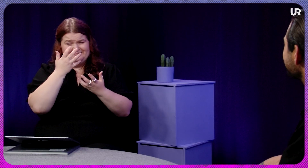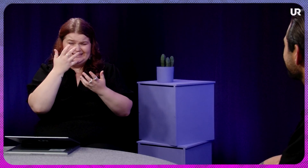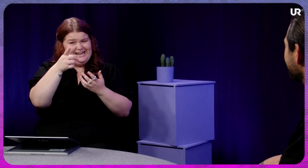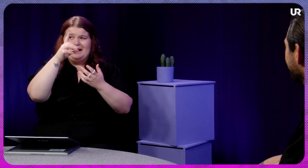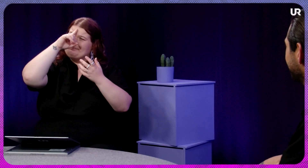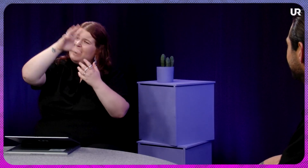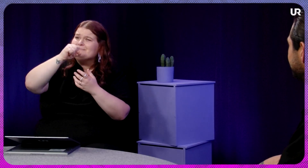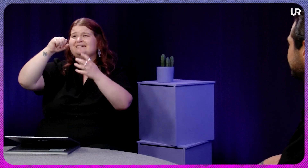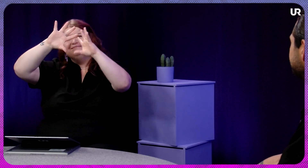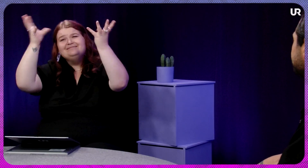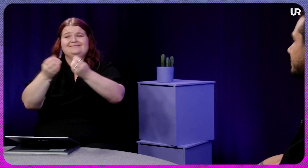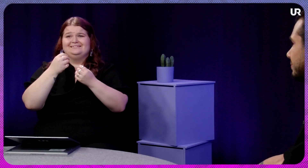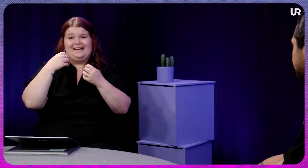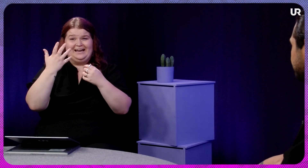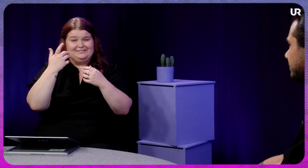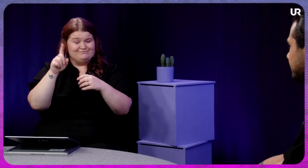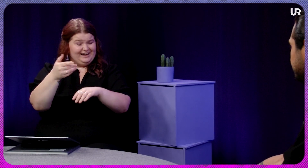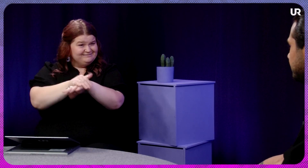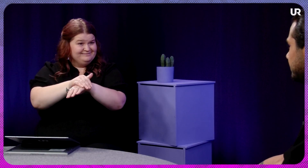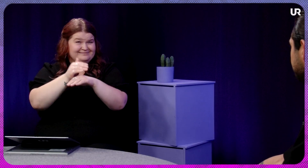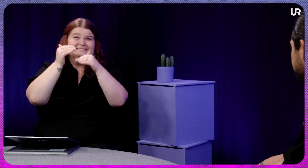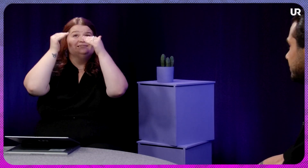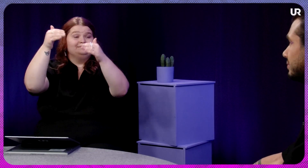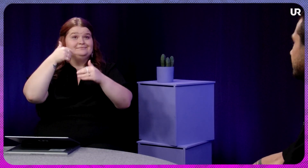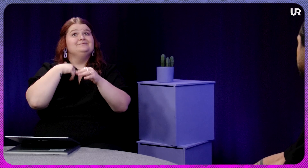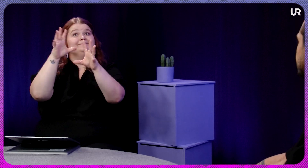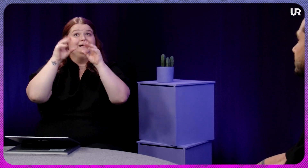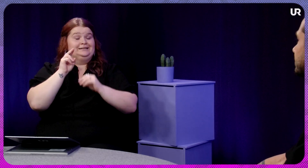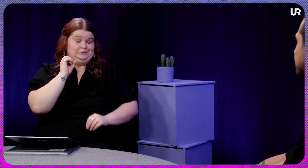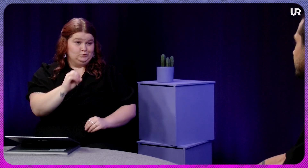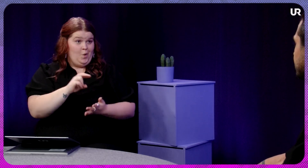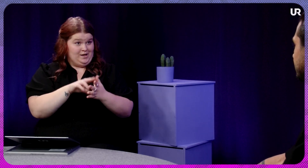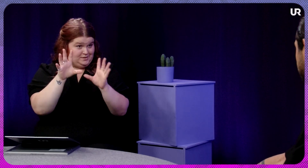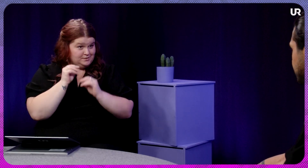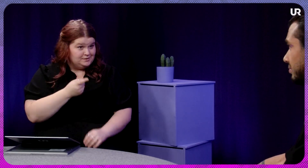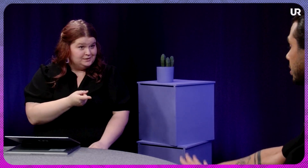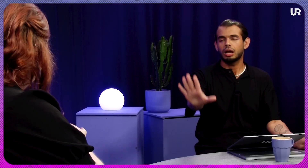Josephine: Alltså det där är ju ganska avancerat och komplicerat? På en hög nivå! Jag fattar ingenting och kan noll. Kan du något om sånt?